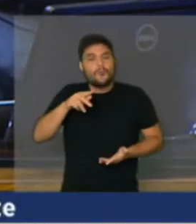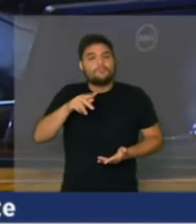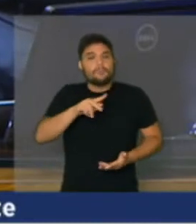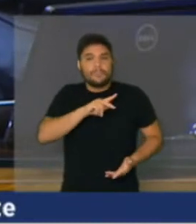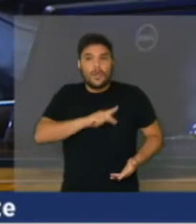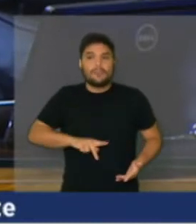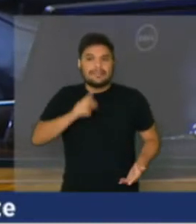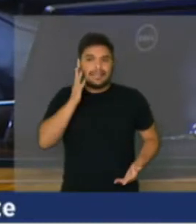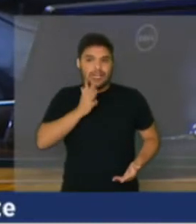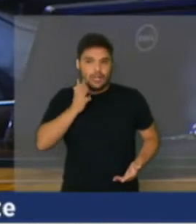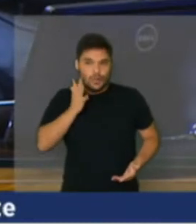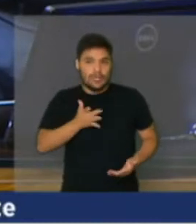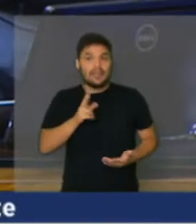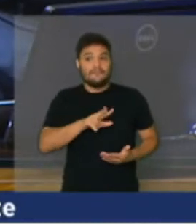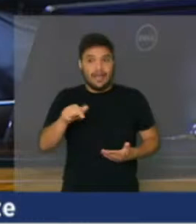TAMBÉM ASSINEI HOJE A... A DETERMINAÇÃO DA INSTALAÇÃO